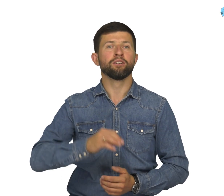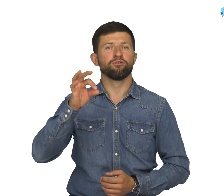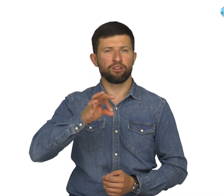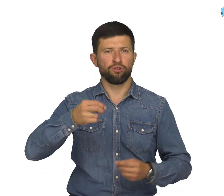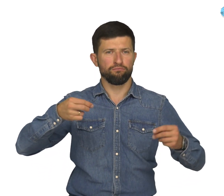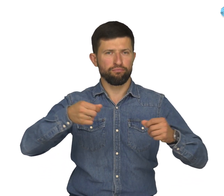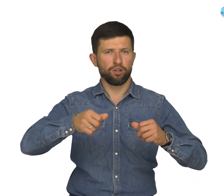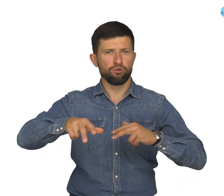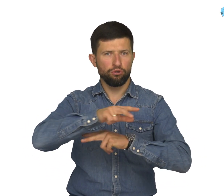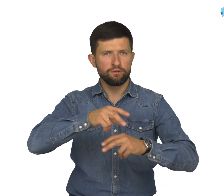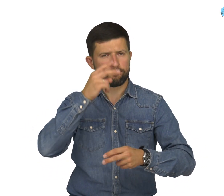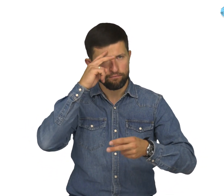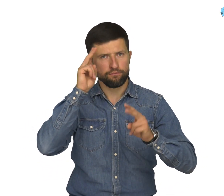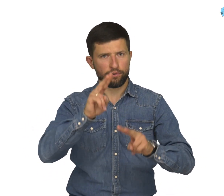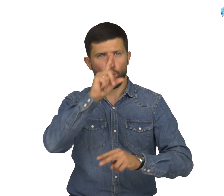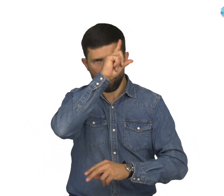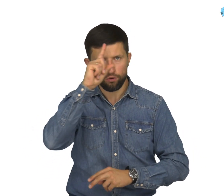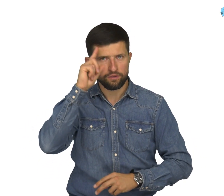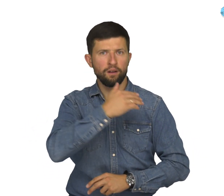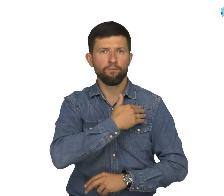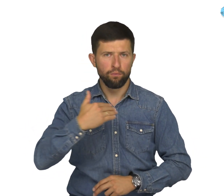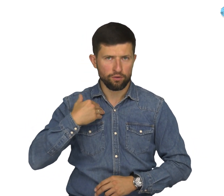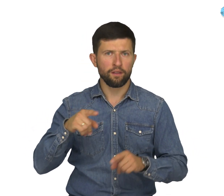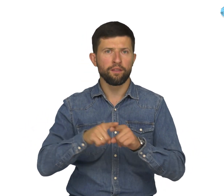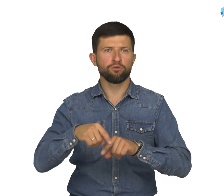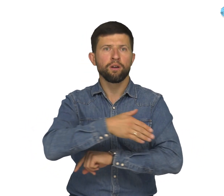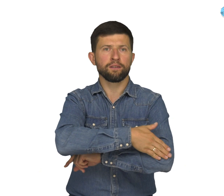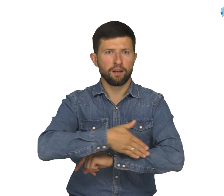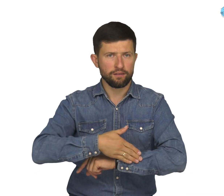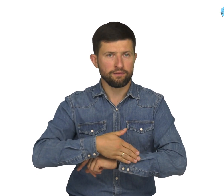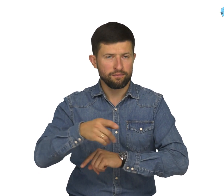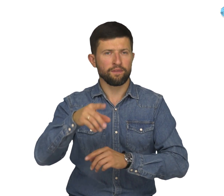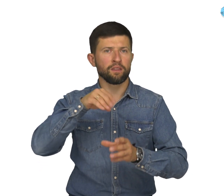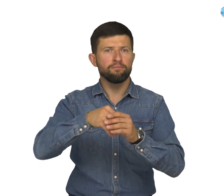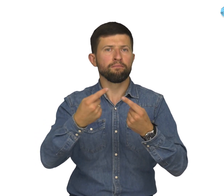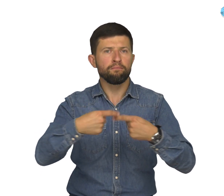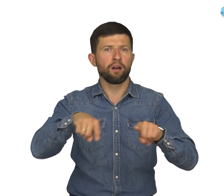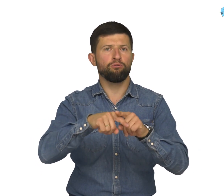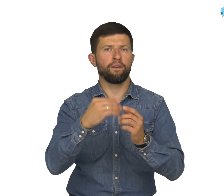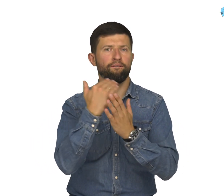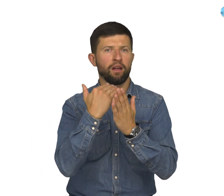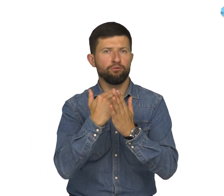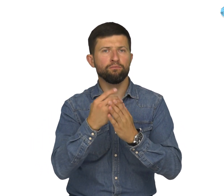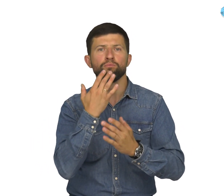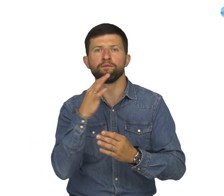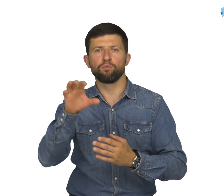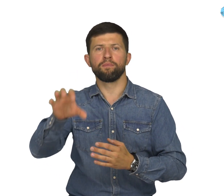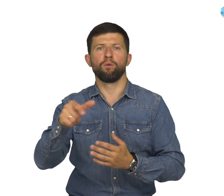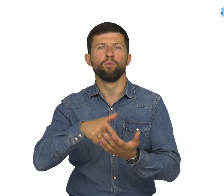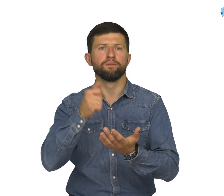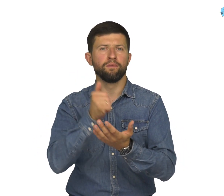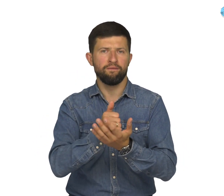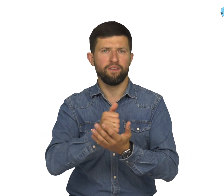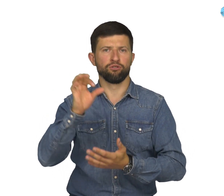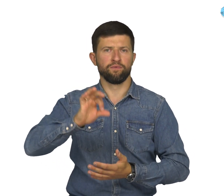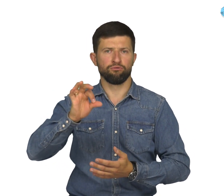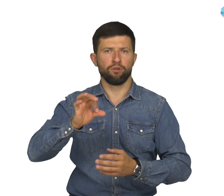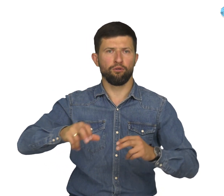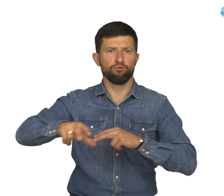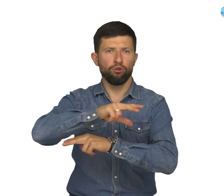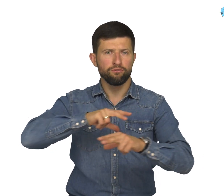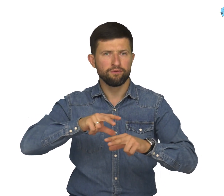Świadczenia rodzinne przysługują obywatelom polskim oraz cudzoziemcom spełniającym warunki określone w ustawie o świadczeniach rodzinnych